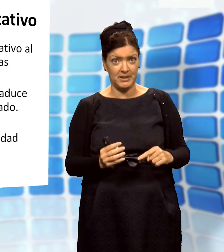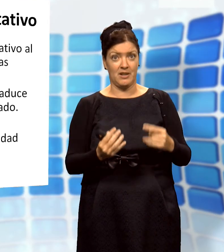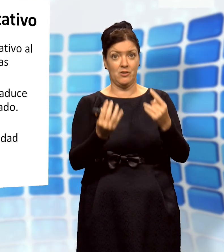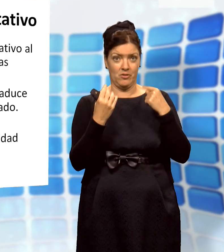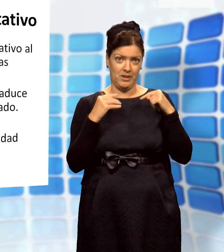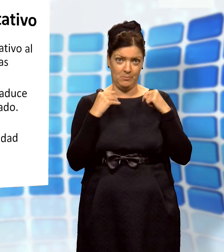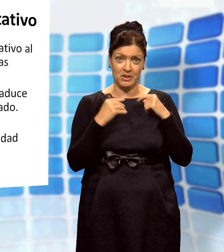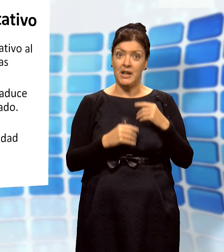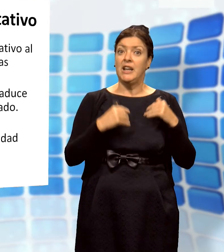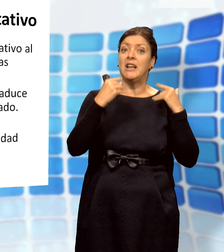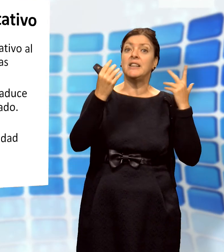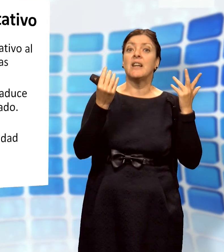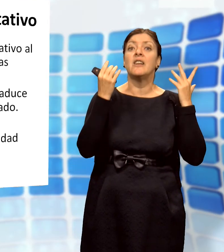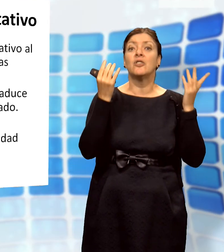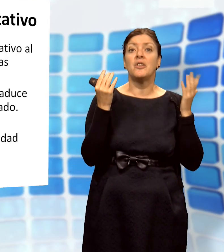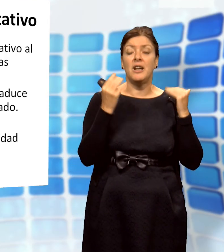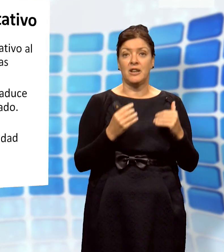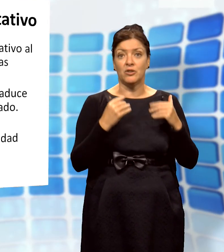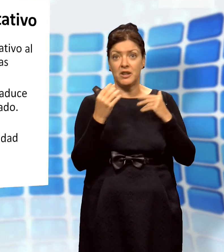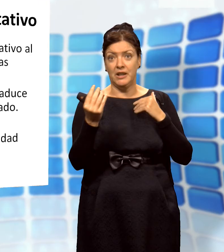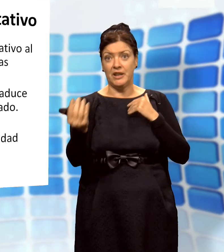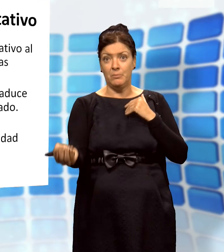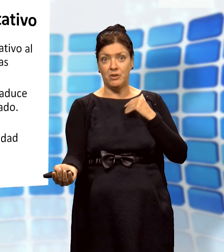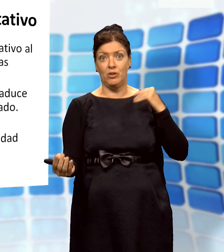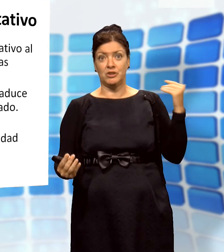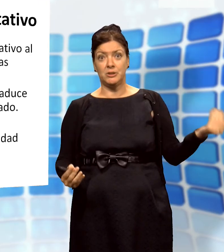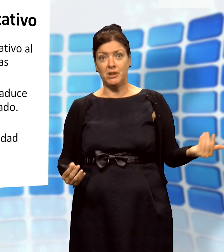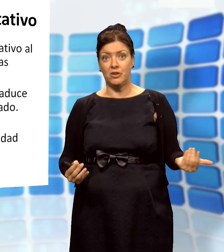cómodas, retrocedemos. Y la distancia social, que oscila entre el metro y los tres metros